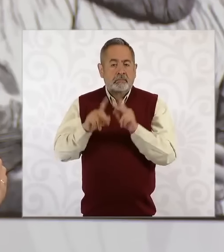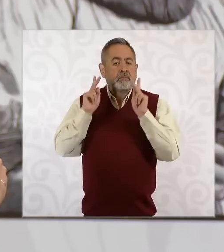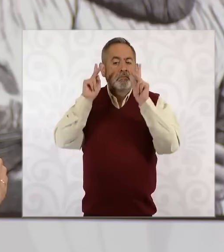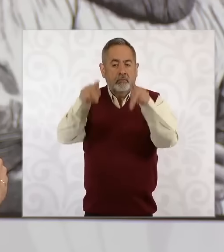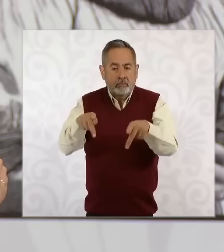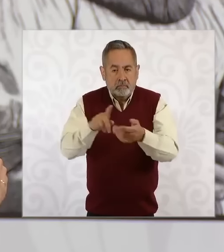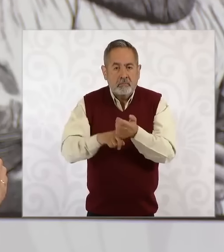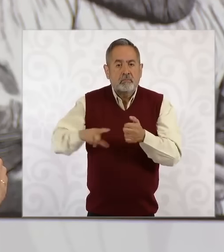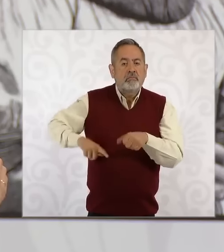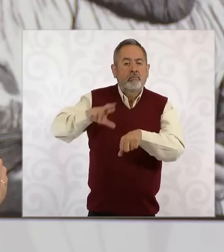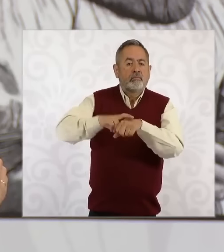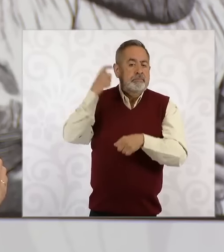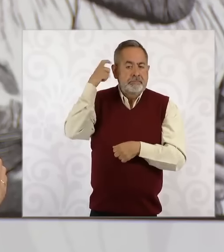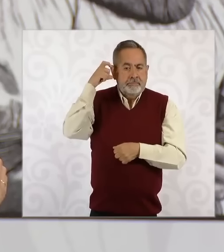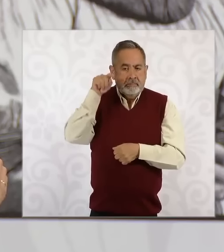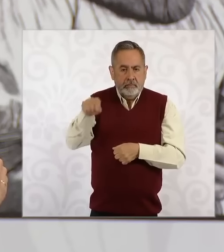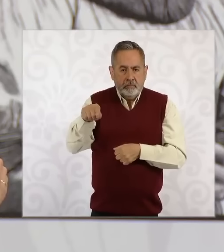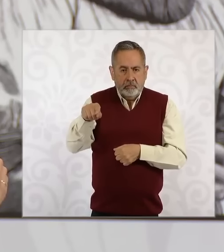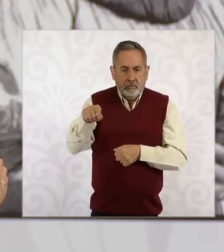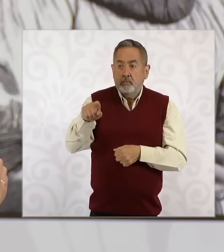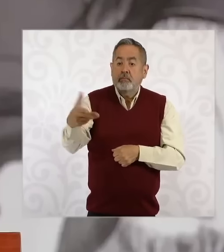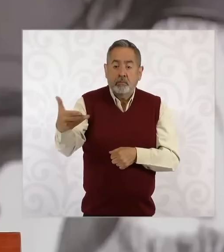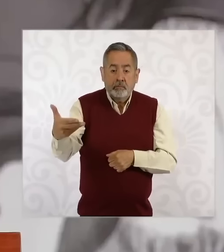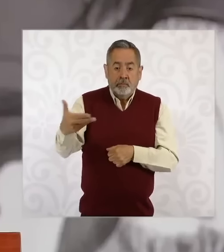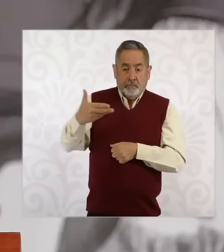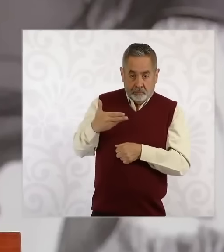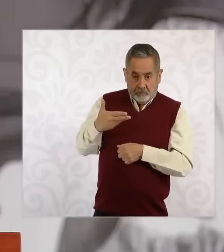pues con el gobernador de Querétaro. De hecho, fue petición del propio gobernador de Querétaro